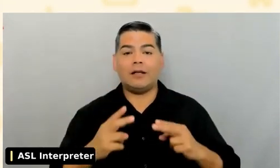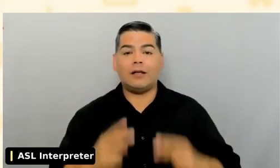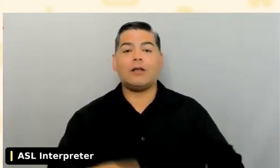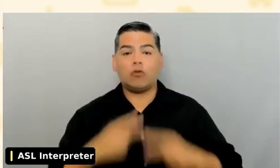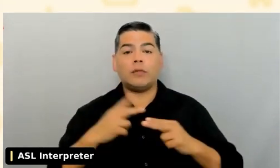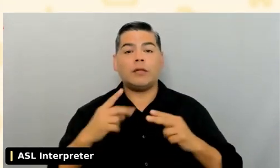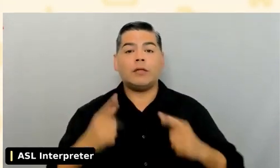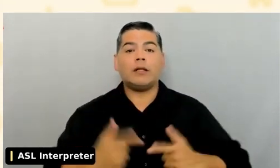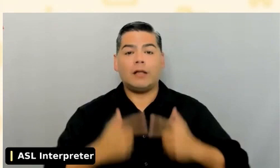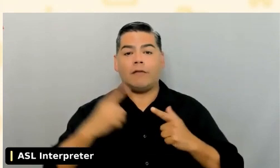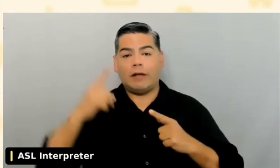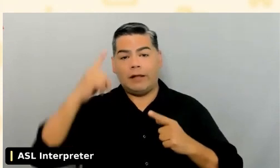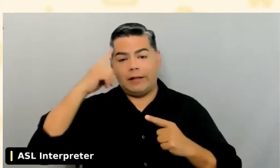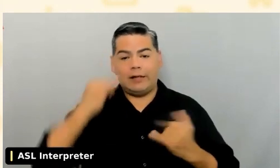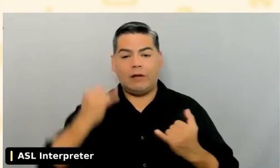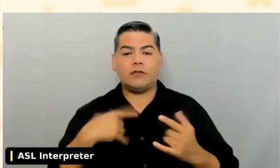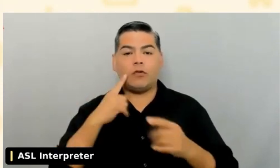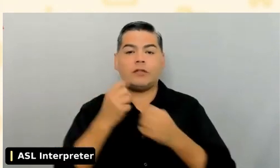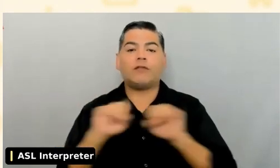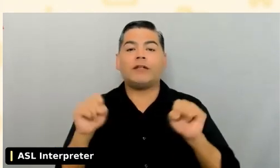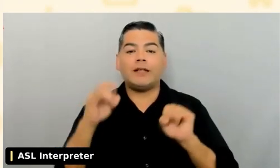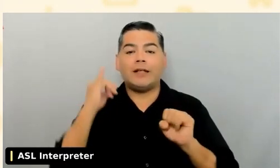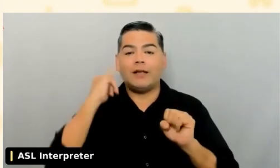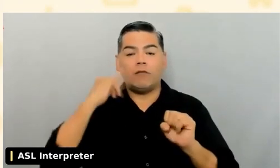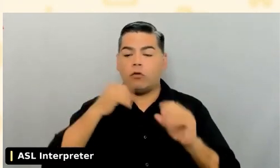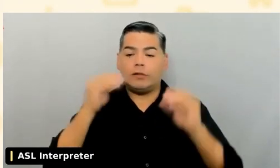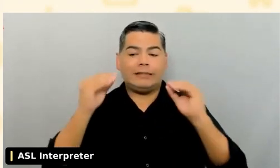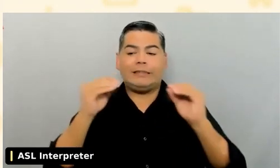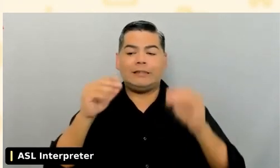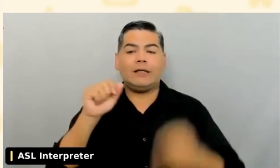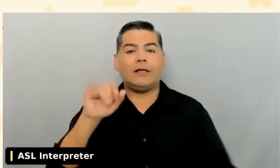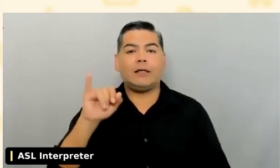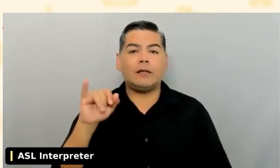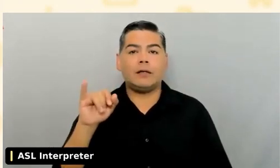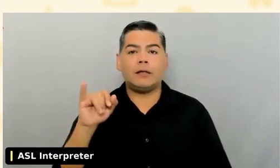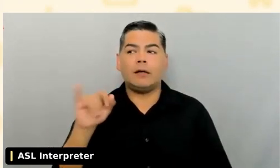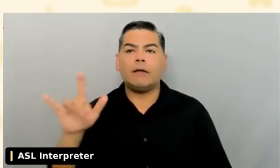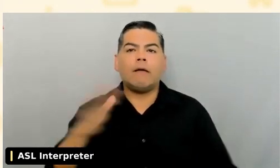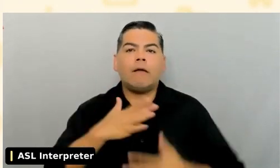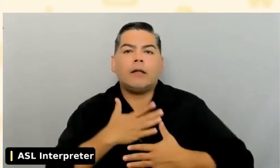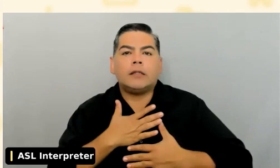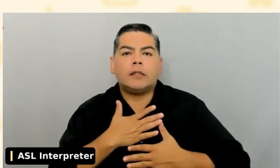simplemente lo dejo ahí. Pero si no le enseñamos a la IA empatía y comprensión,